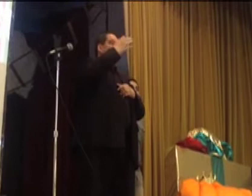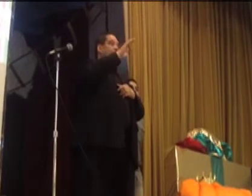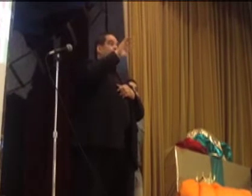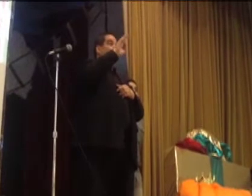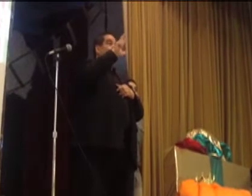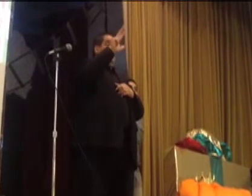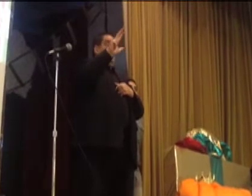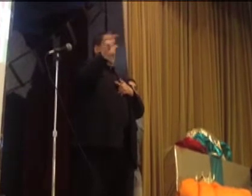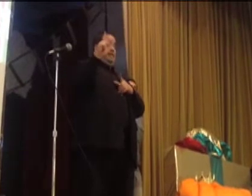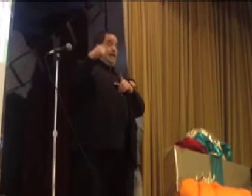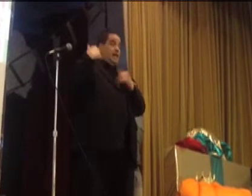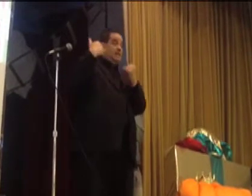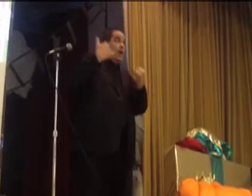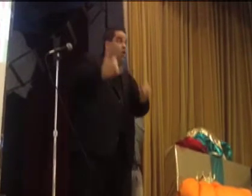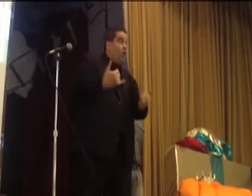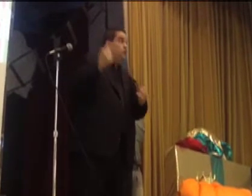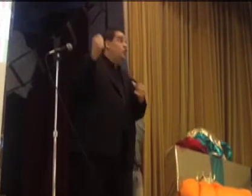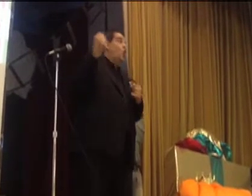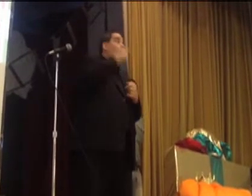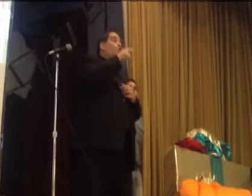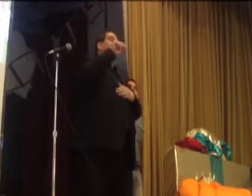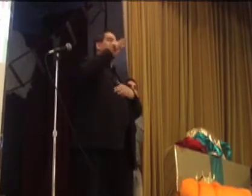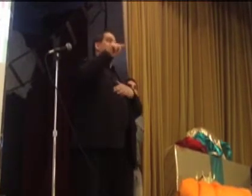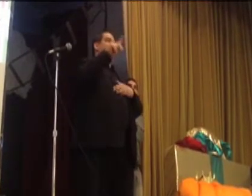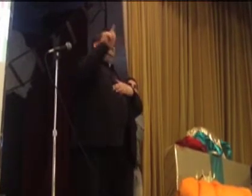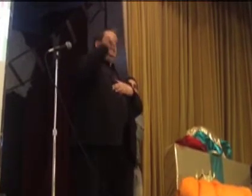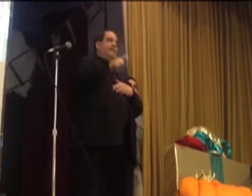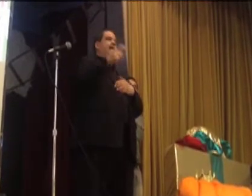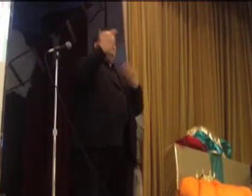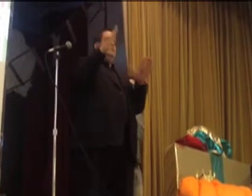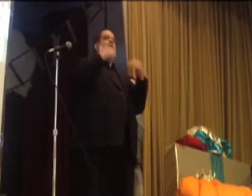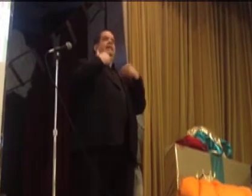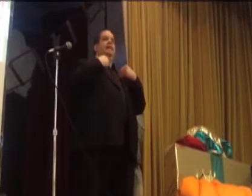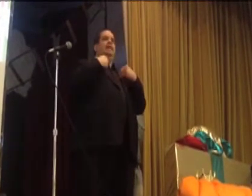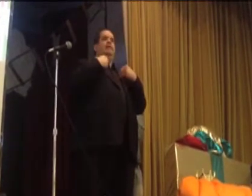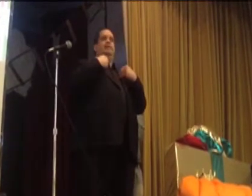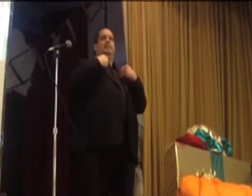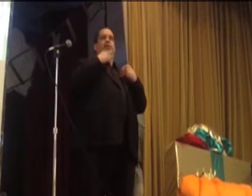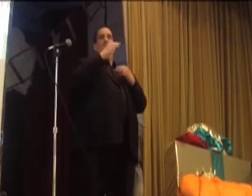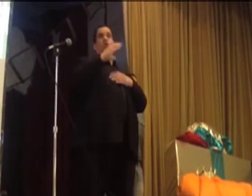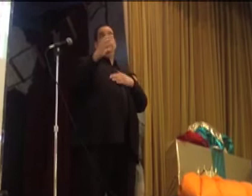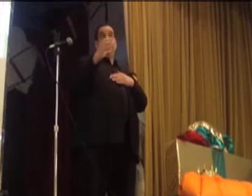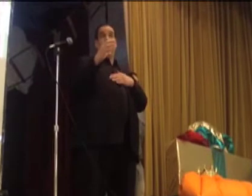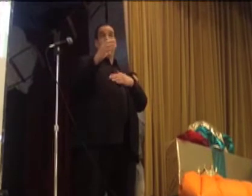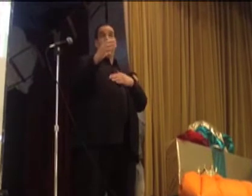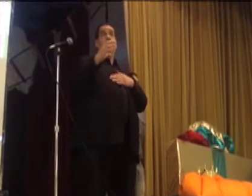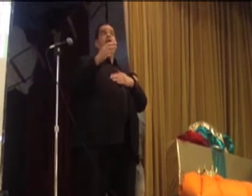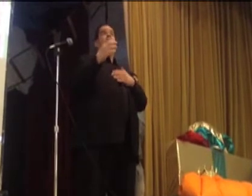1993 hasta ahora todos los televisores tienen ya que tener closed caption .